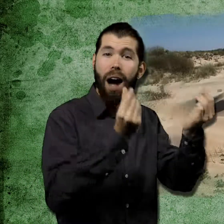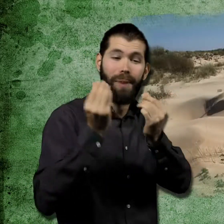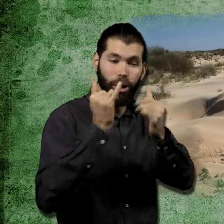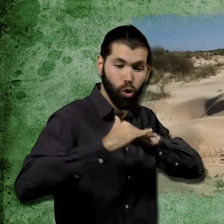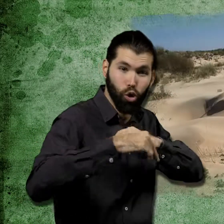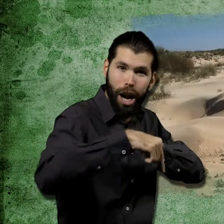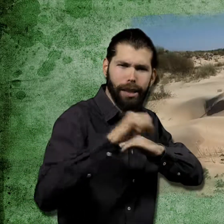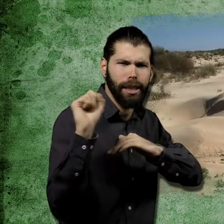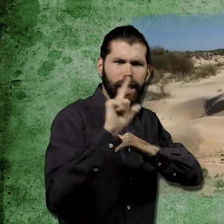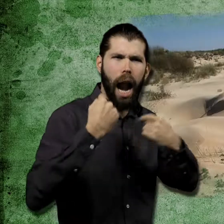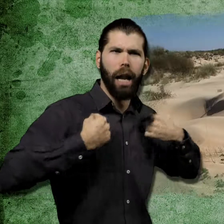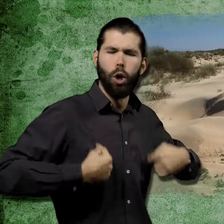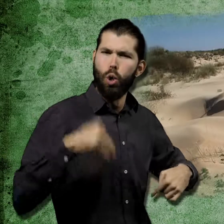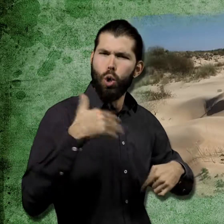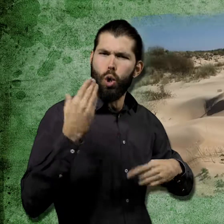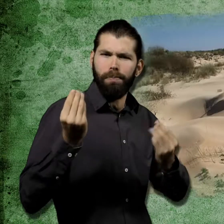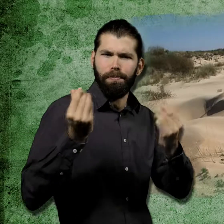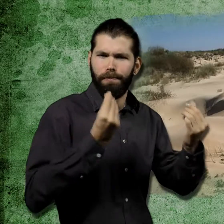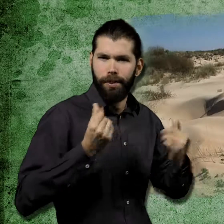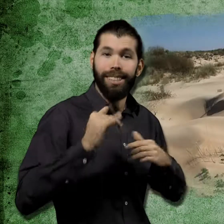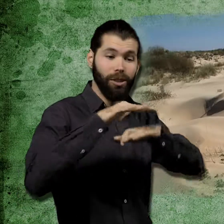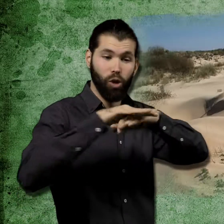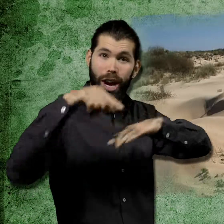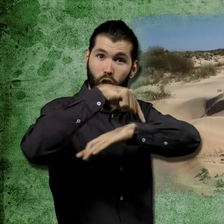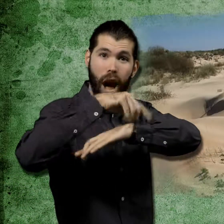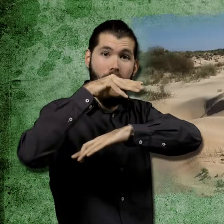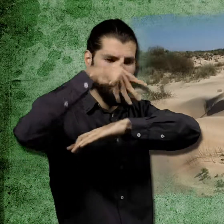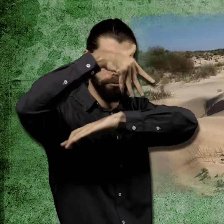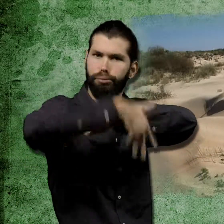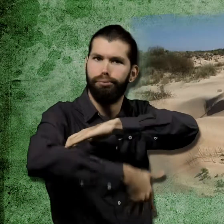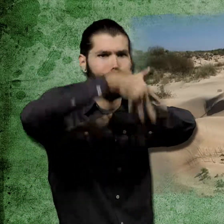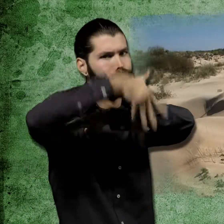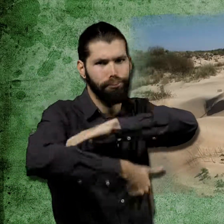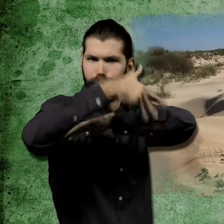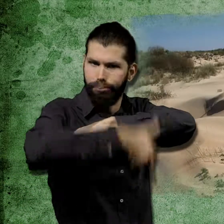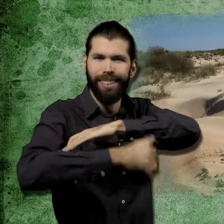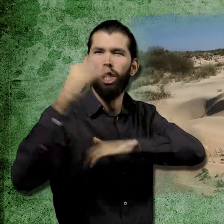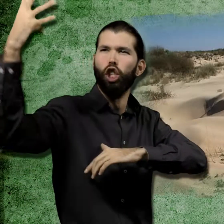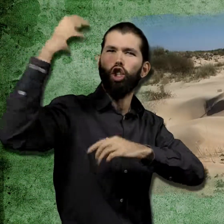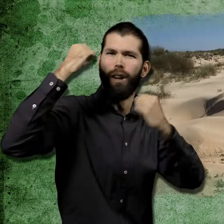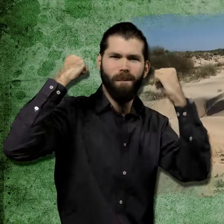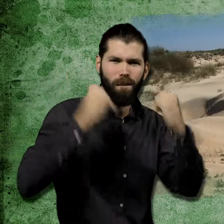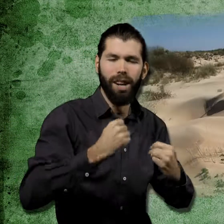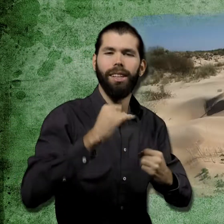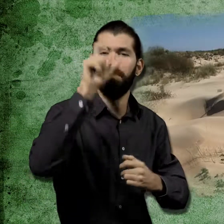la presència continuada del vent, l’alta salinitat ambiental i edàfica, la permeabilitat del substrat, les insolacions considerables